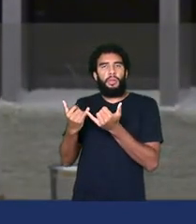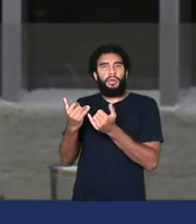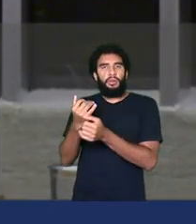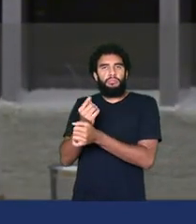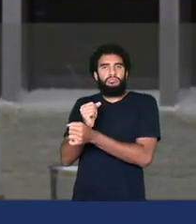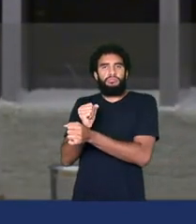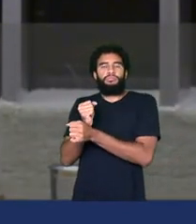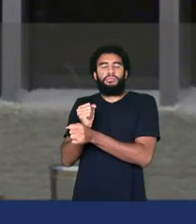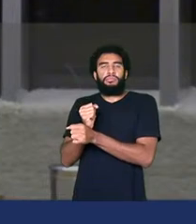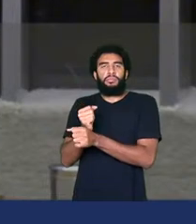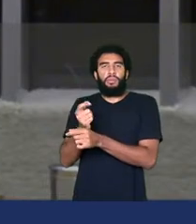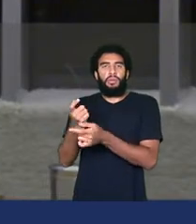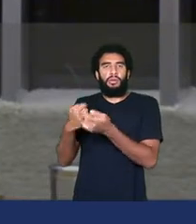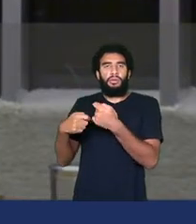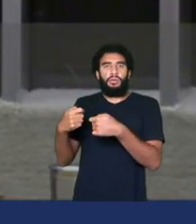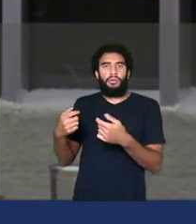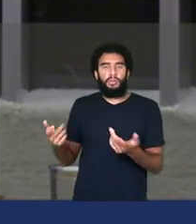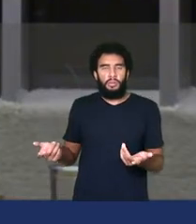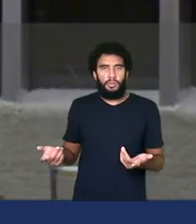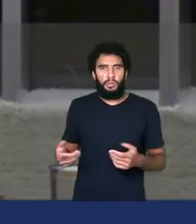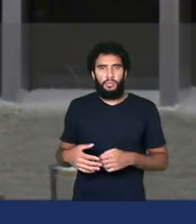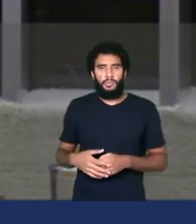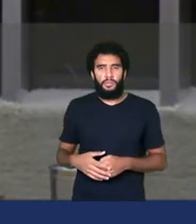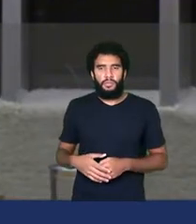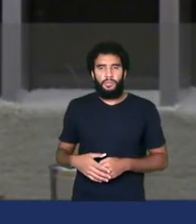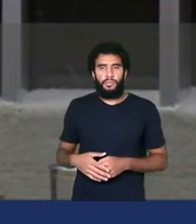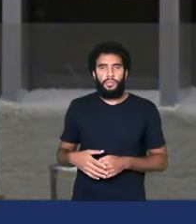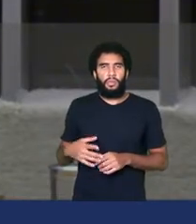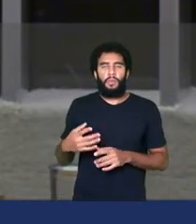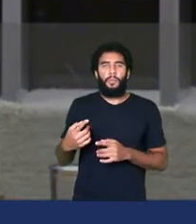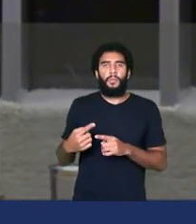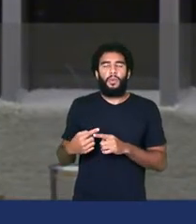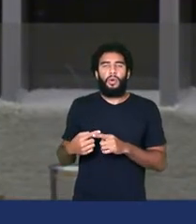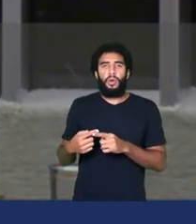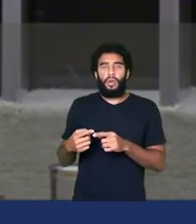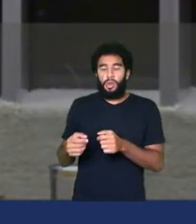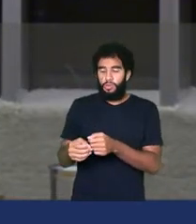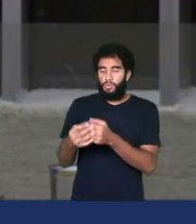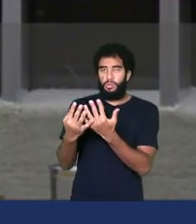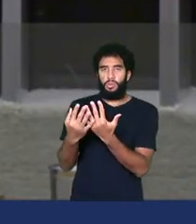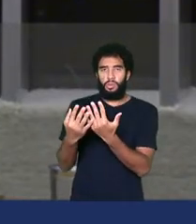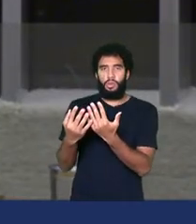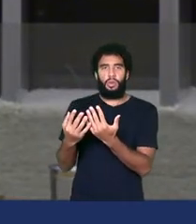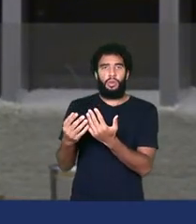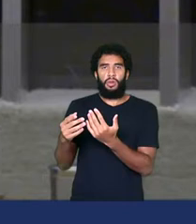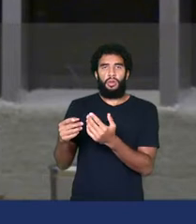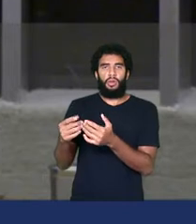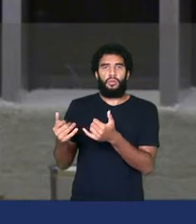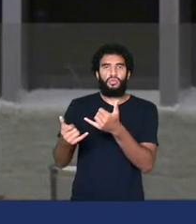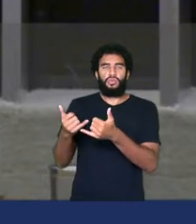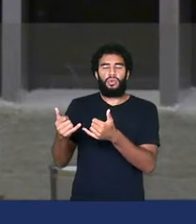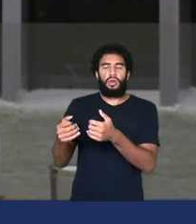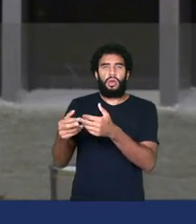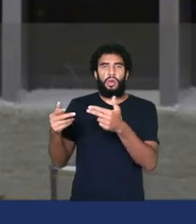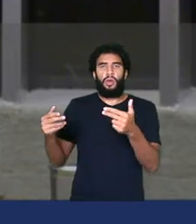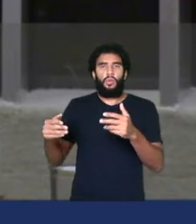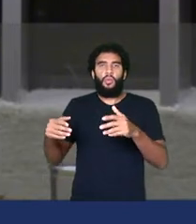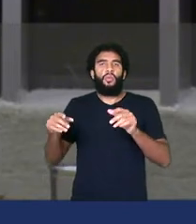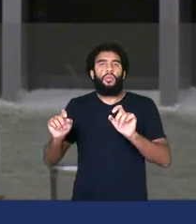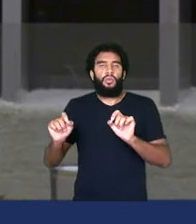VOCÊ COLOCAR O LAZER APRISIONADO PELO MERCADO, PELO VIL METAL. O QUE SÃO JOGOS? O QUE ESTIMULA A PESSOA A JOGAR? É A POSSIBILIDADE DO